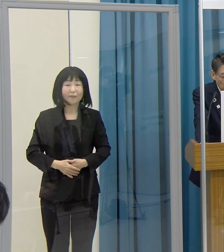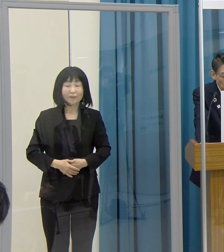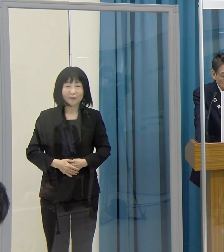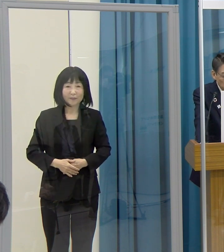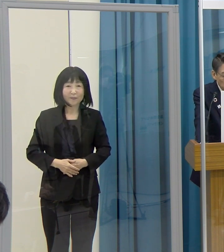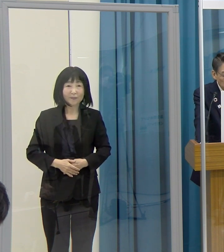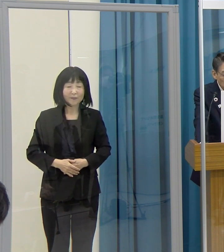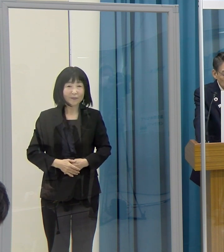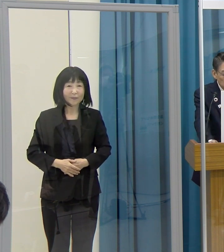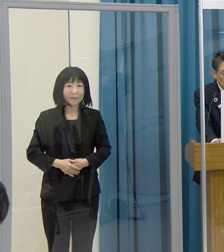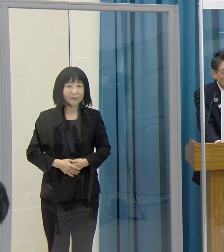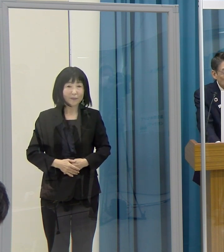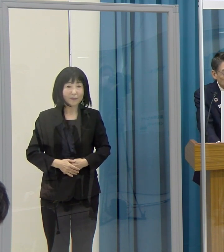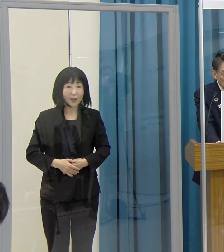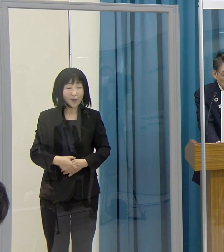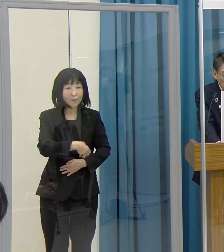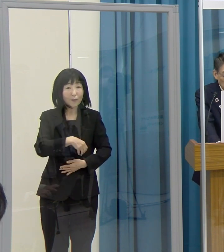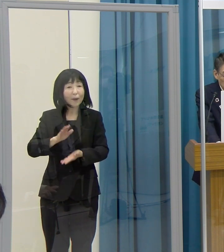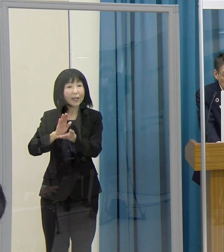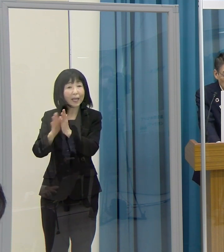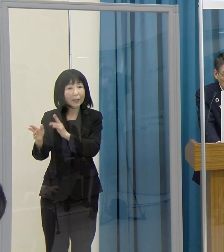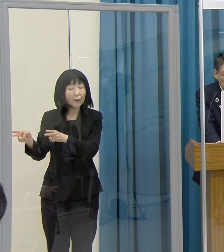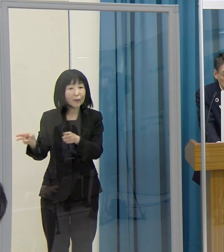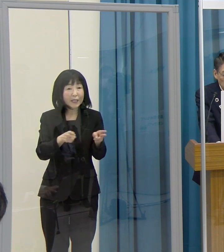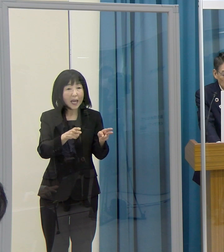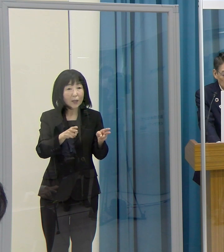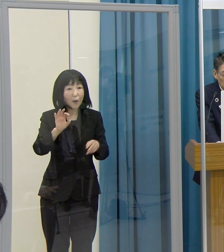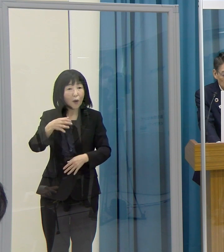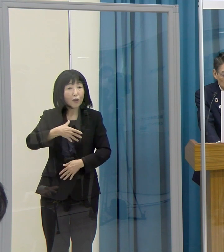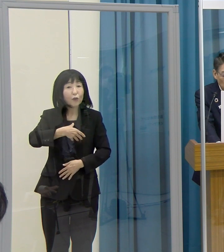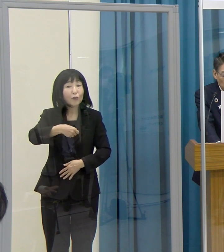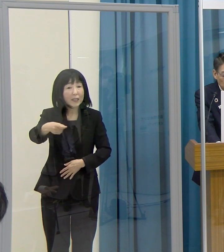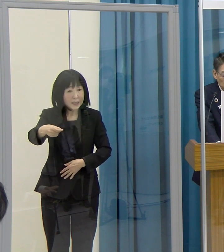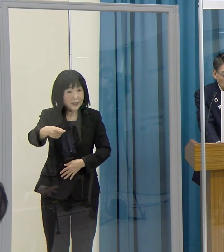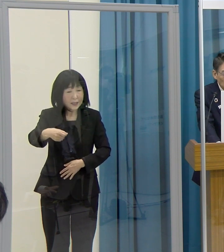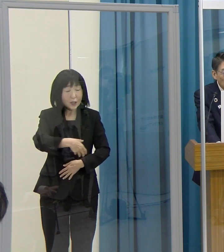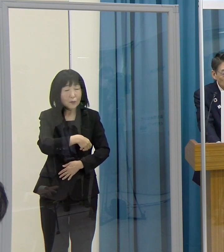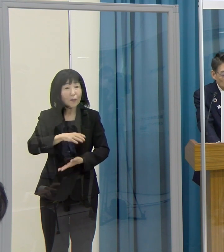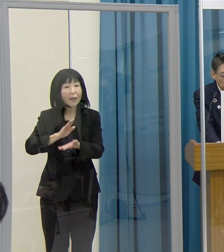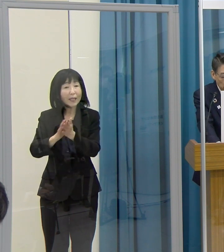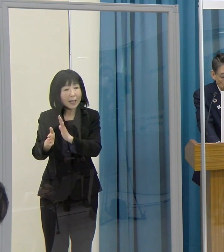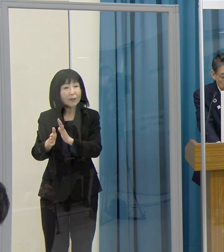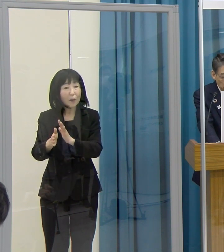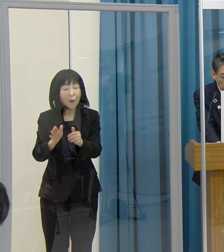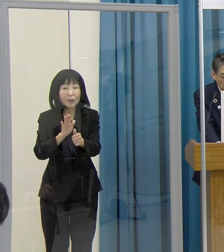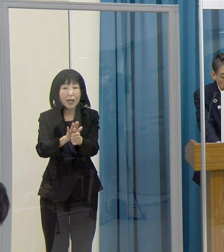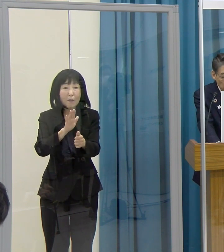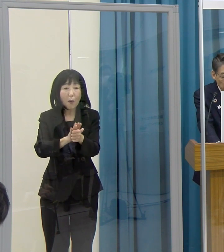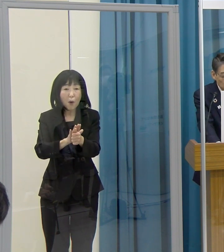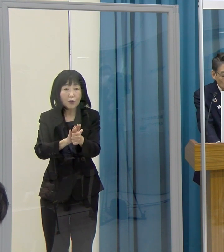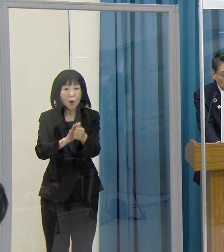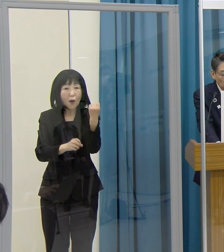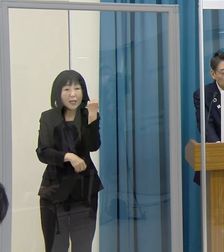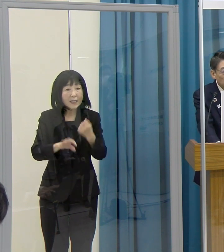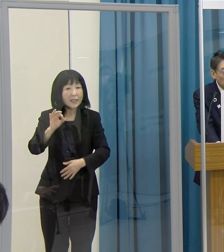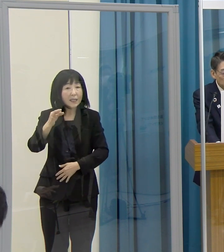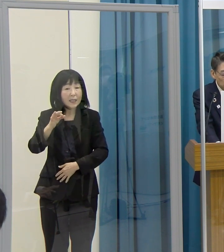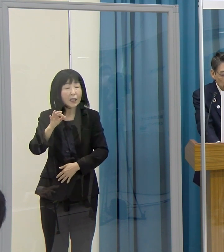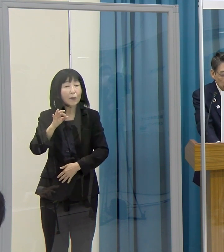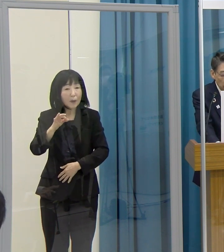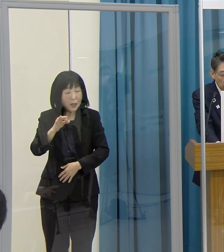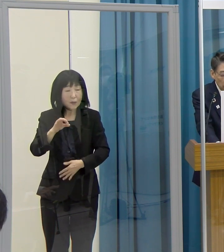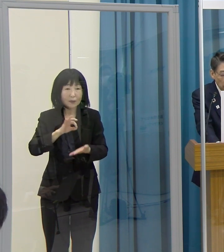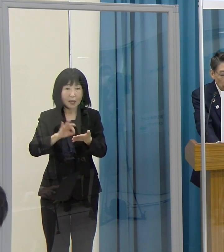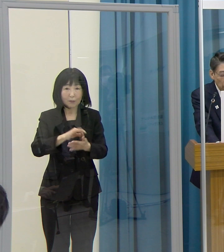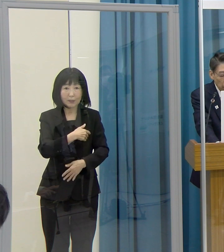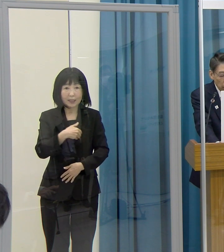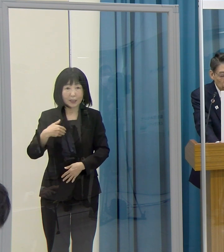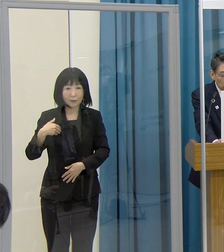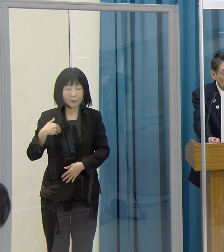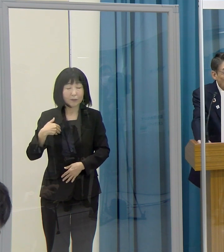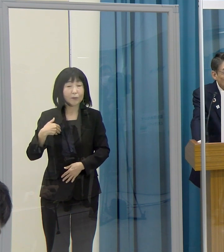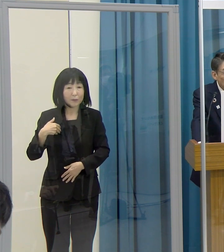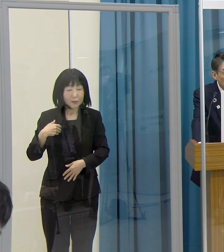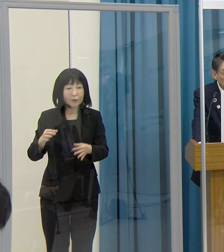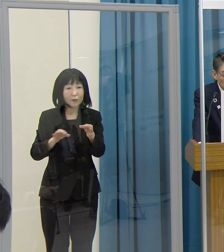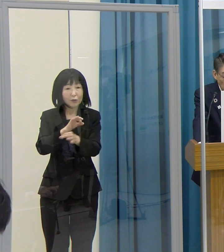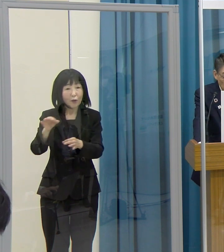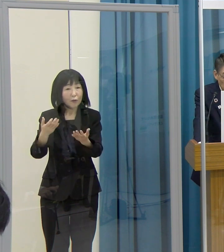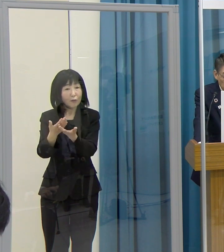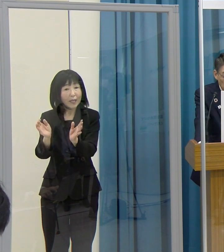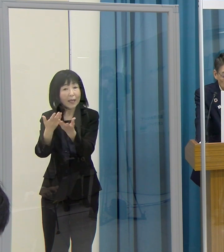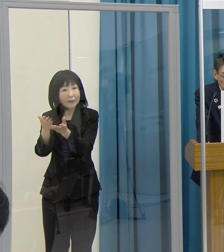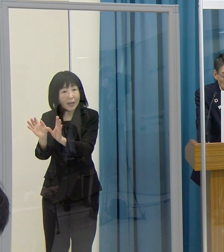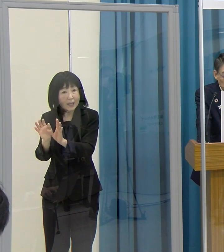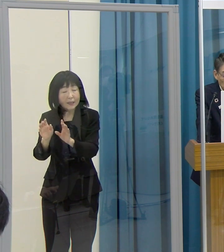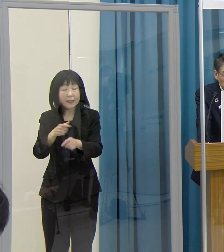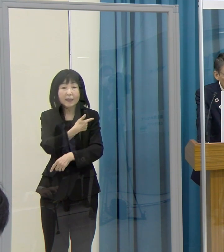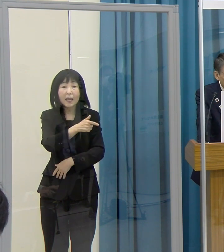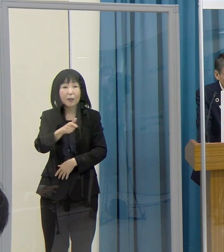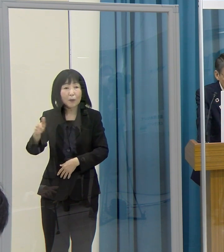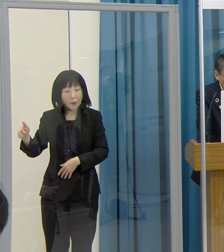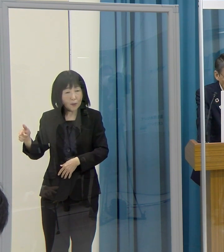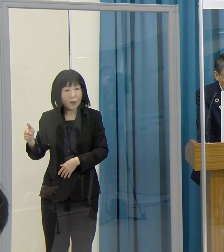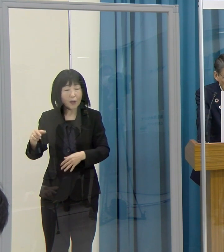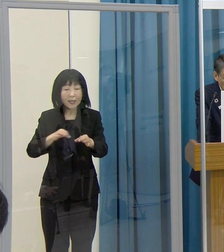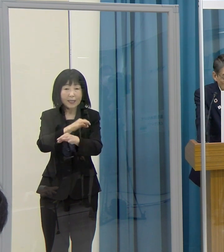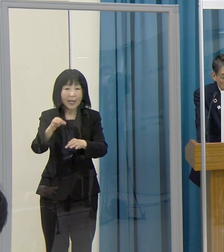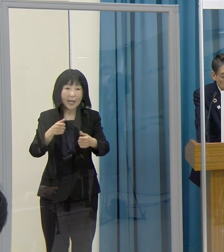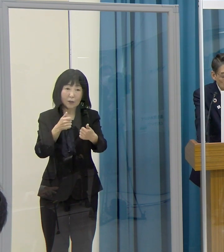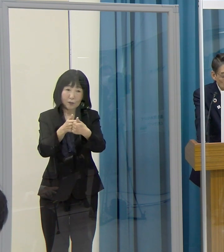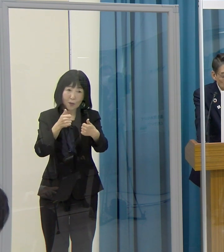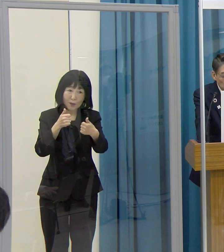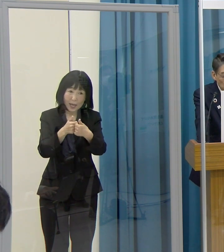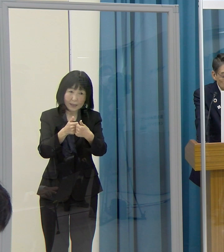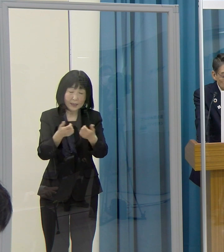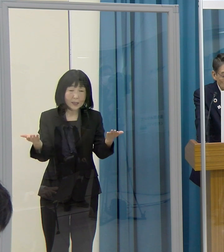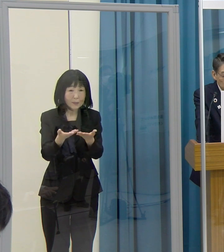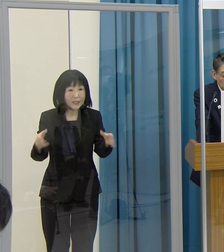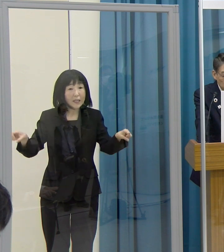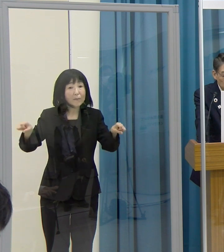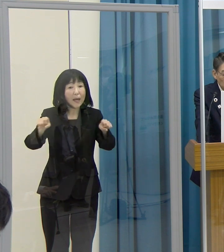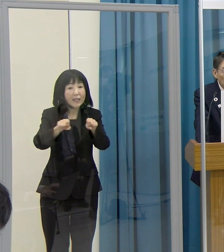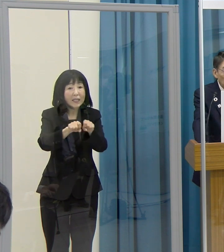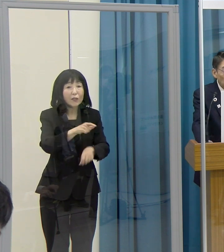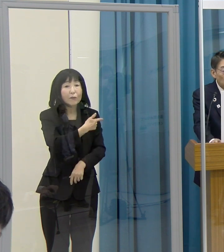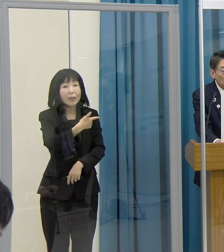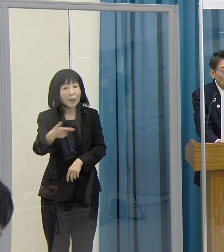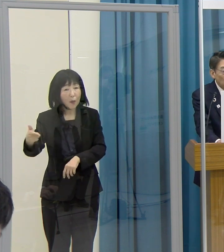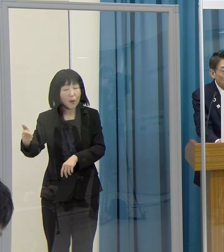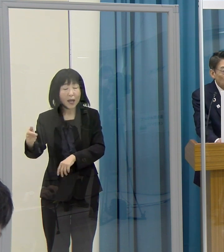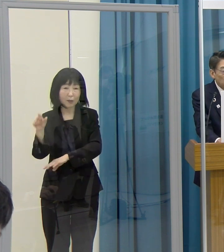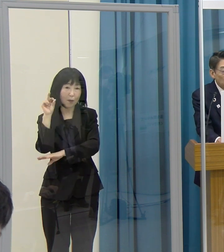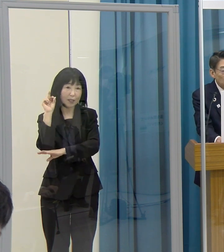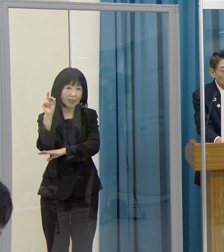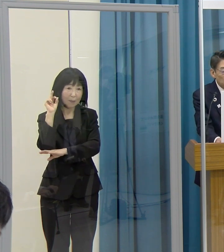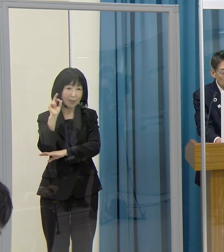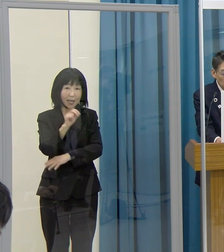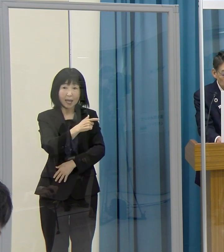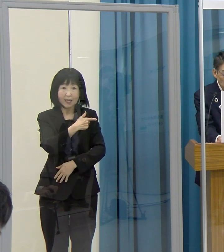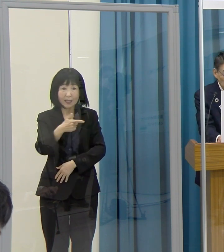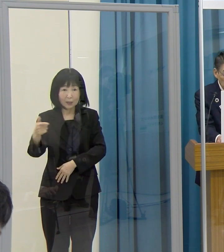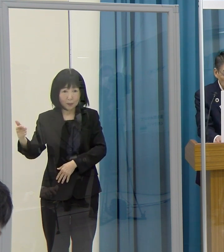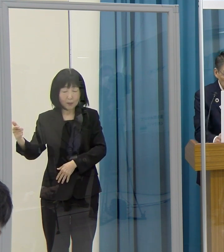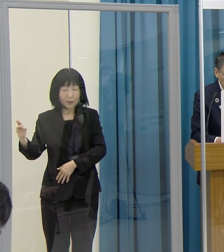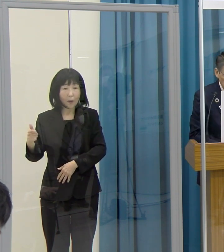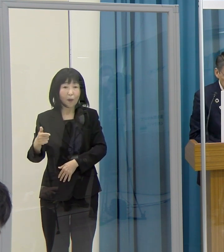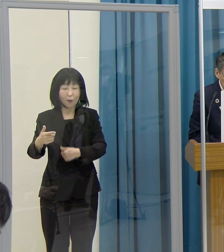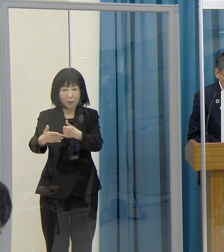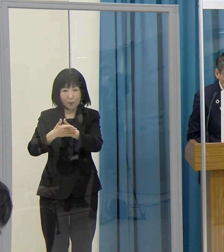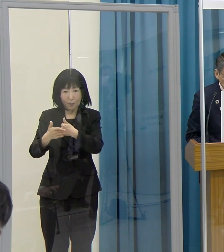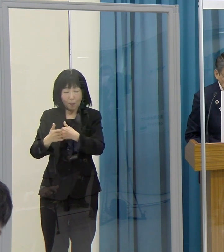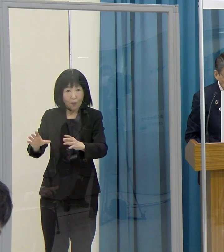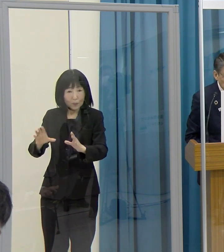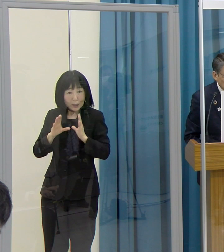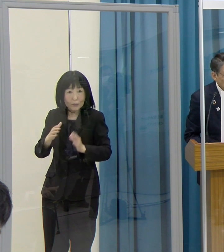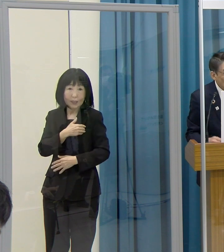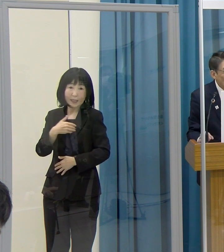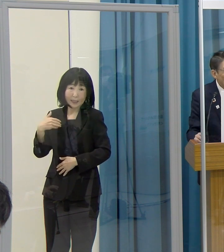さらに、県の制度融資である「ふくおか県政推進サポート資金」が活用できます。商工団体や金融機関から、色々な経営相談、あるいはビジネスマッチングの支援、ＳＤＧｓに関する各種セミナーなど、伴走型の支援を受けることができます。